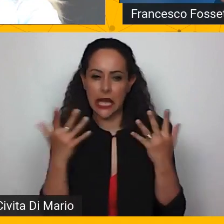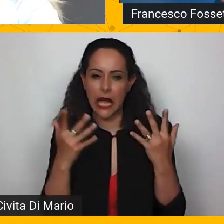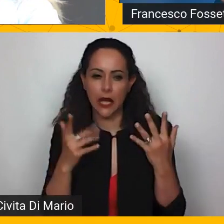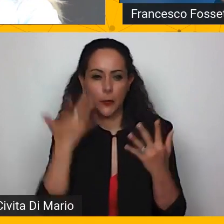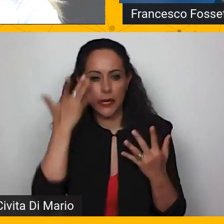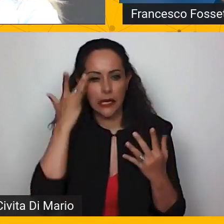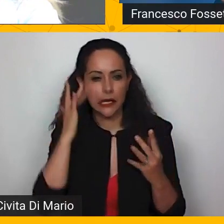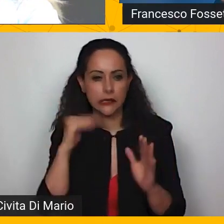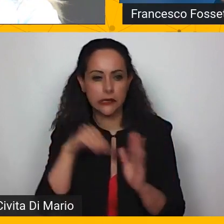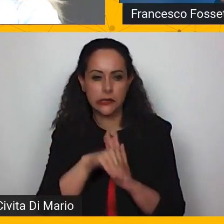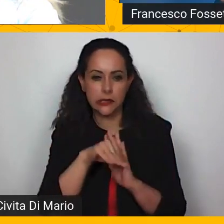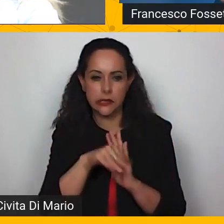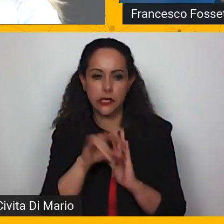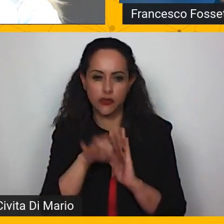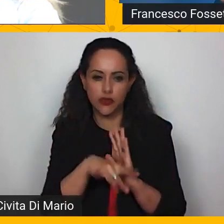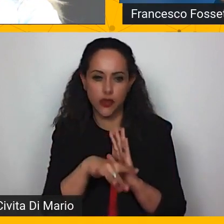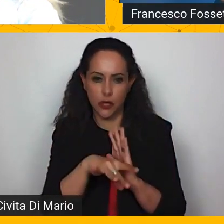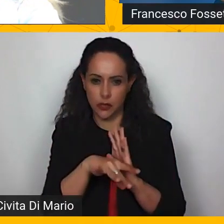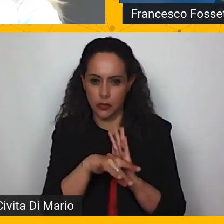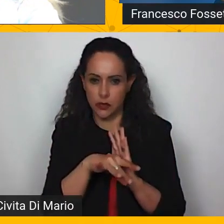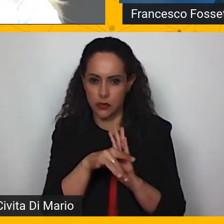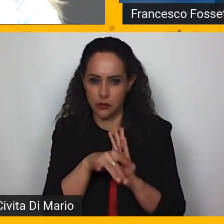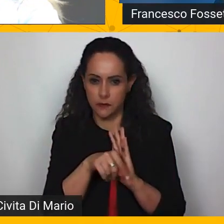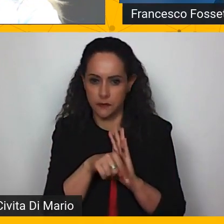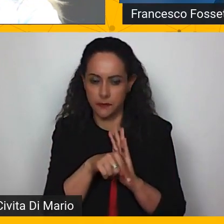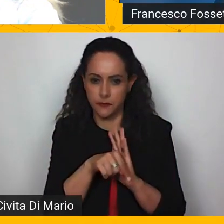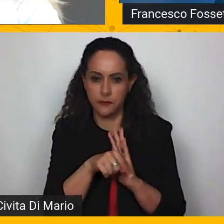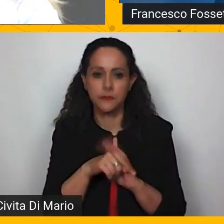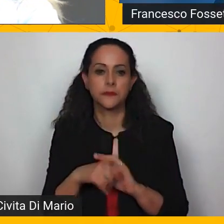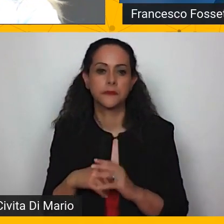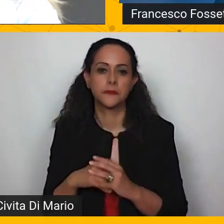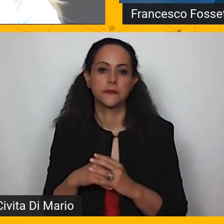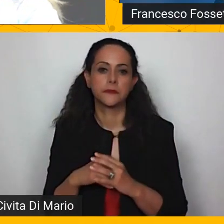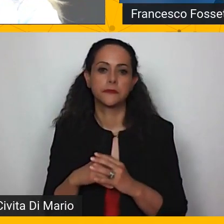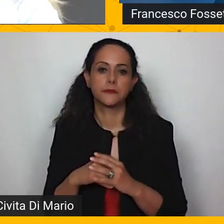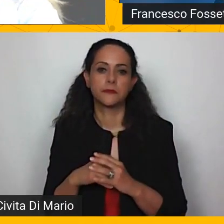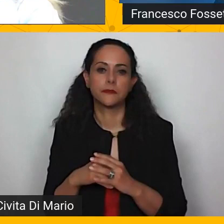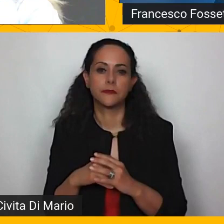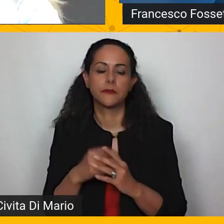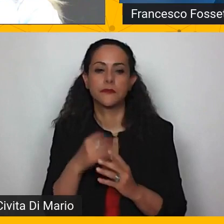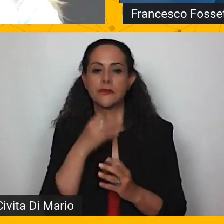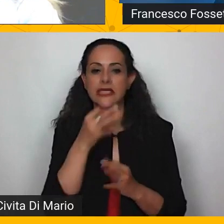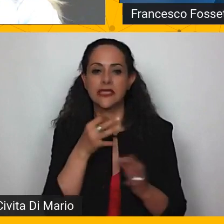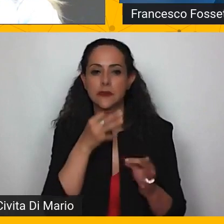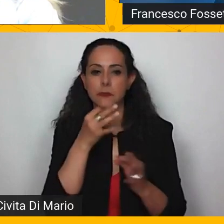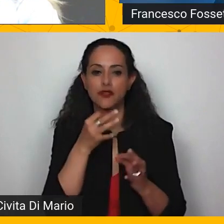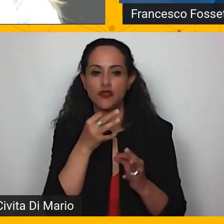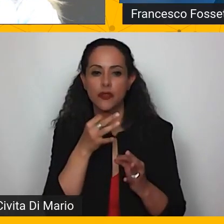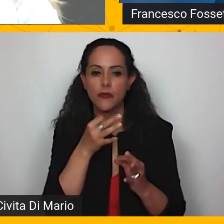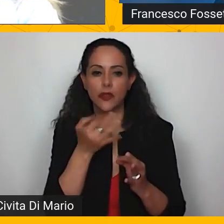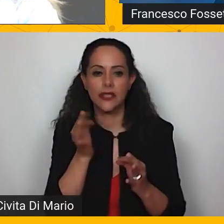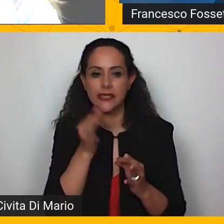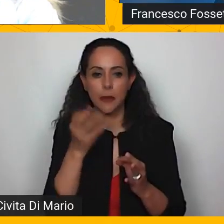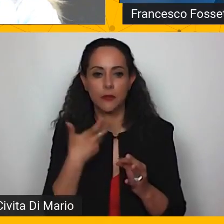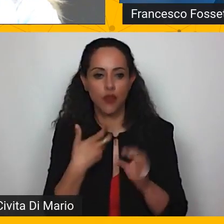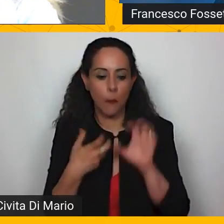rischi che si possono trovare. Intanto è sempre ehm